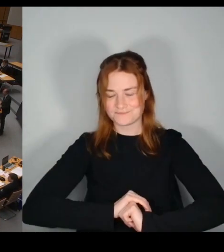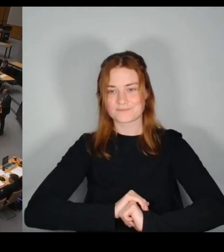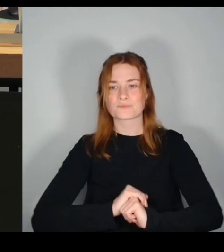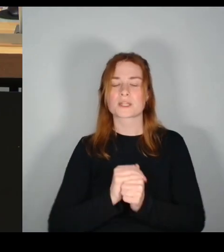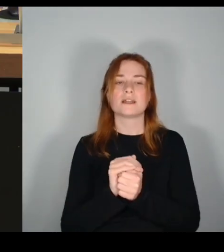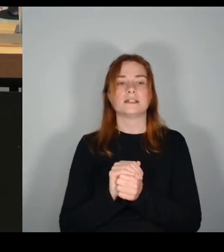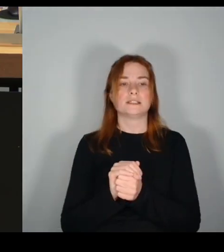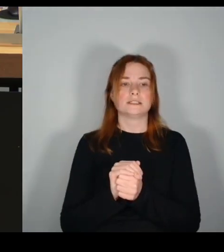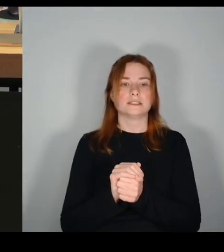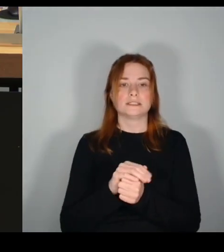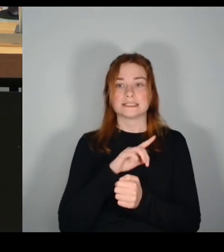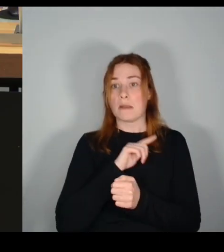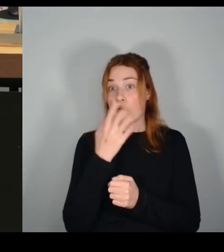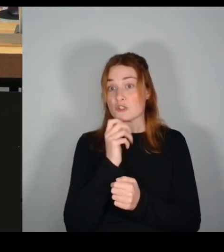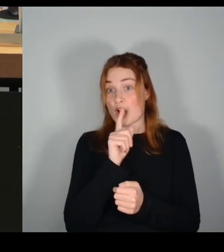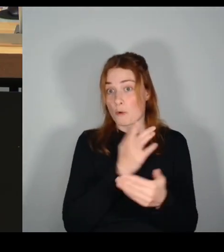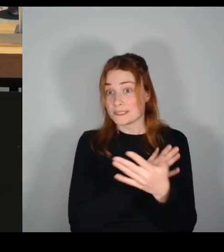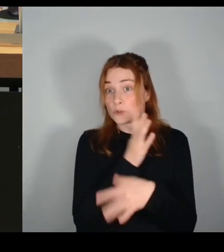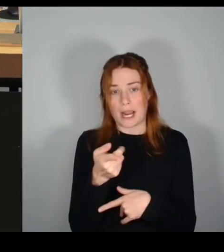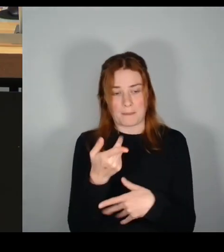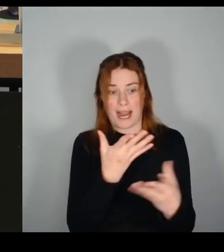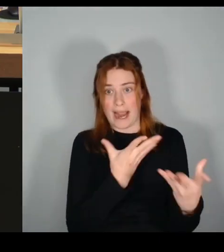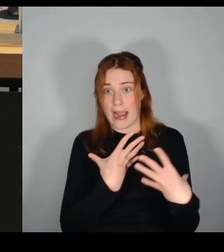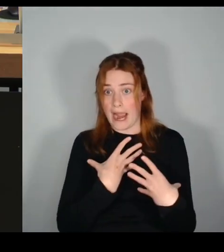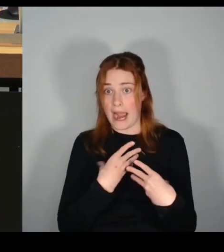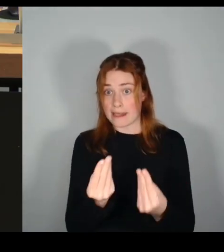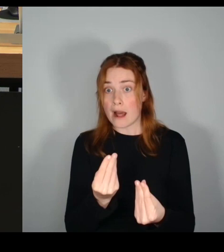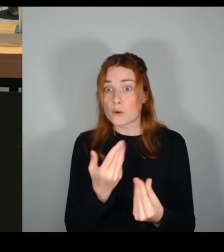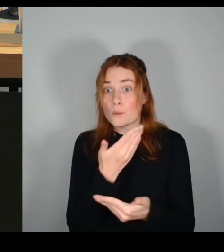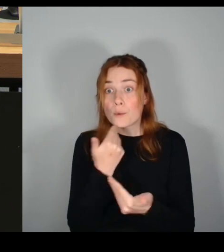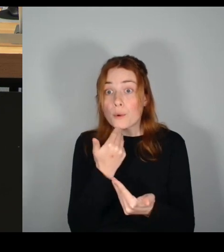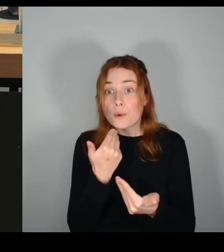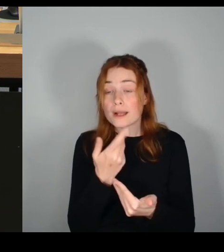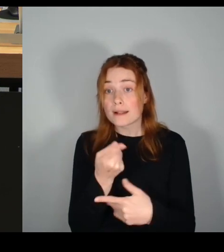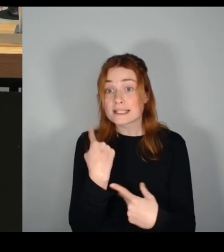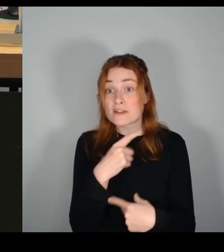Also insofern, das geht jetzt gar nicht an Sie, sondern an die Kolleginnen und Kollegen. So